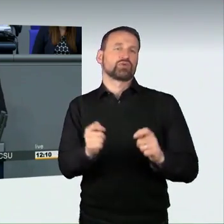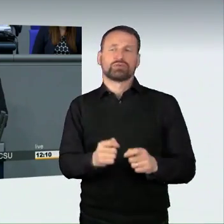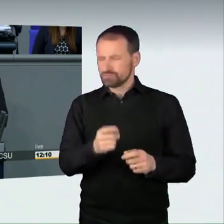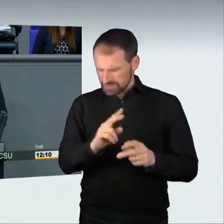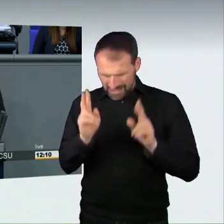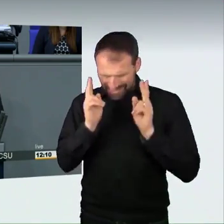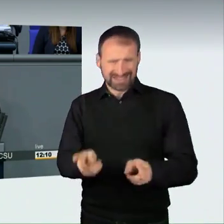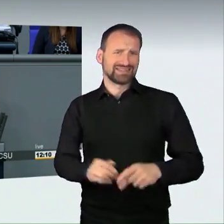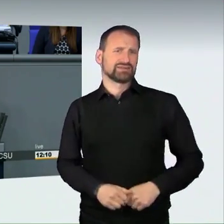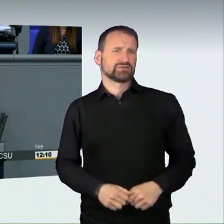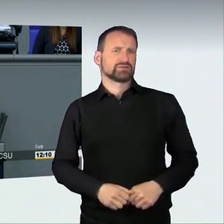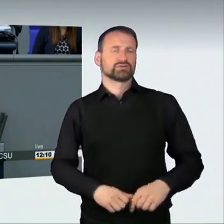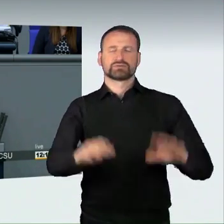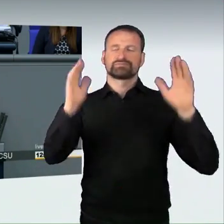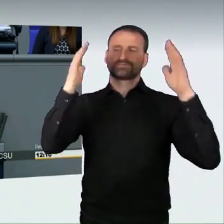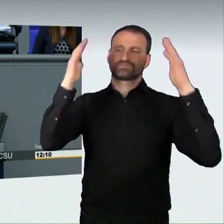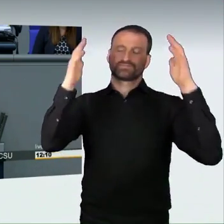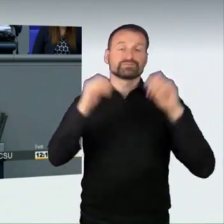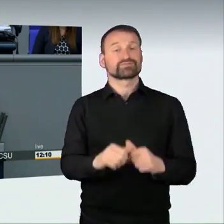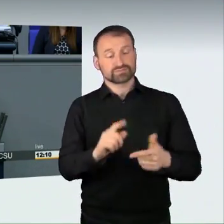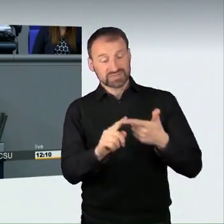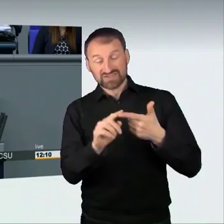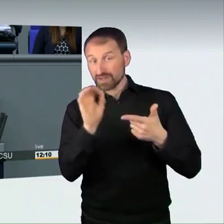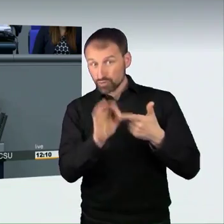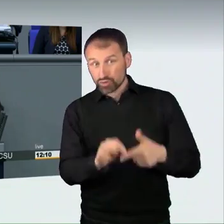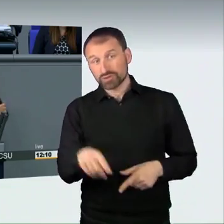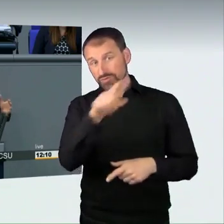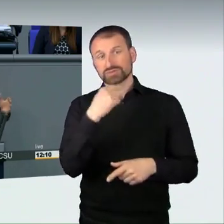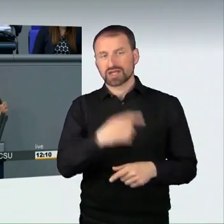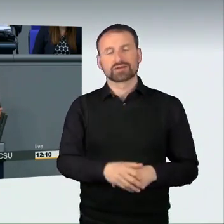Ein zweiter Punkt, den Sie streichen wollen, hat mit dem Bestandsschutz zu tun.